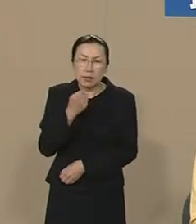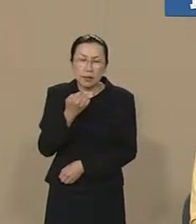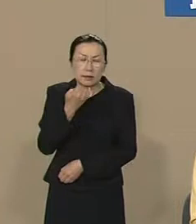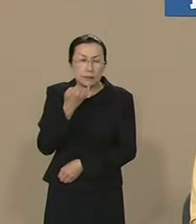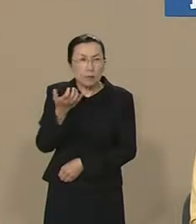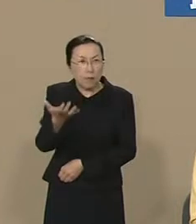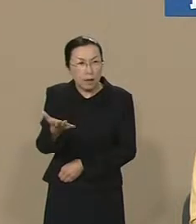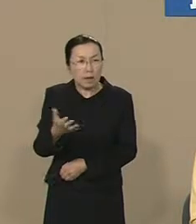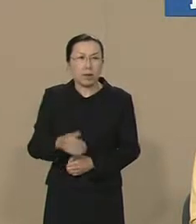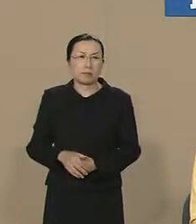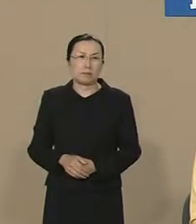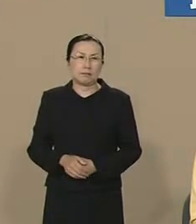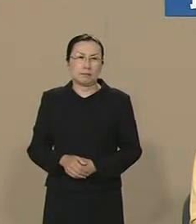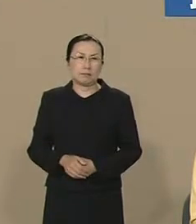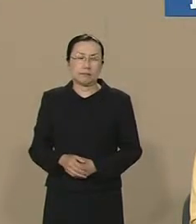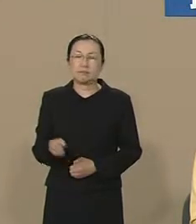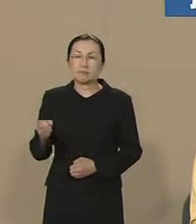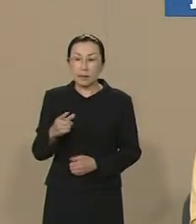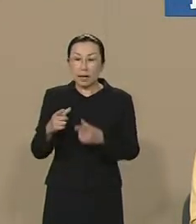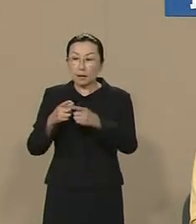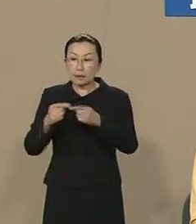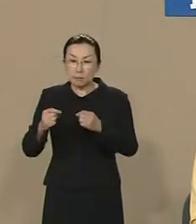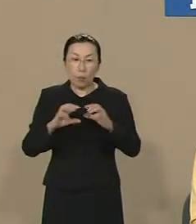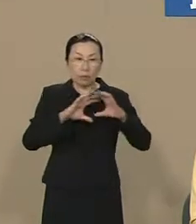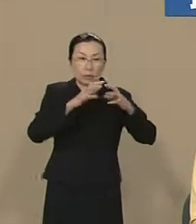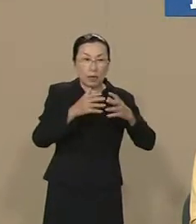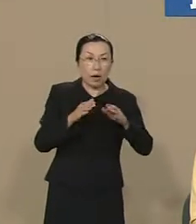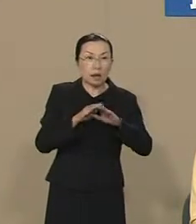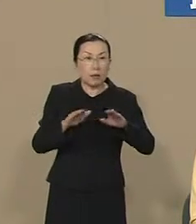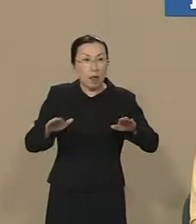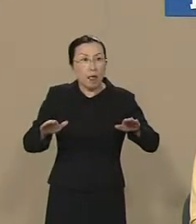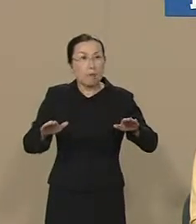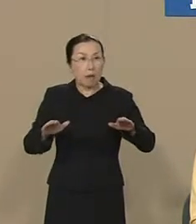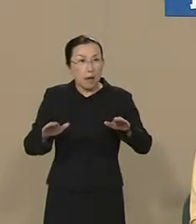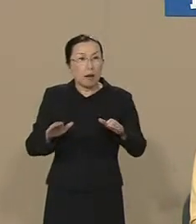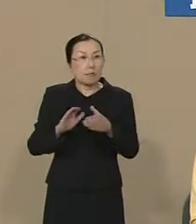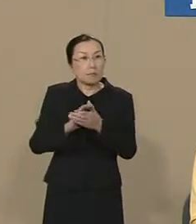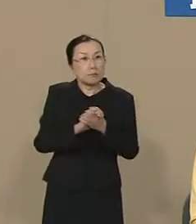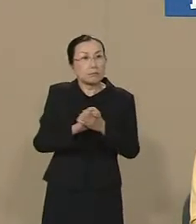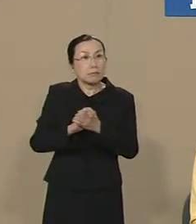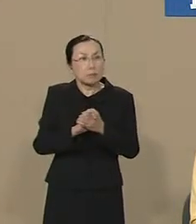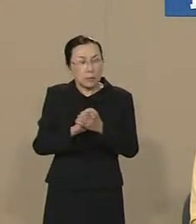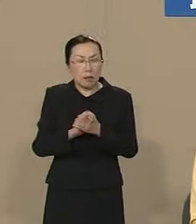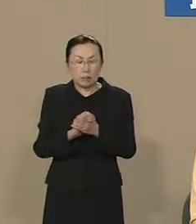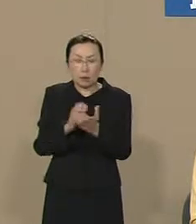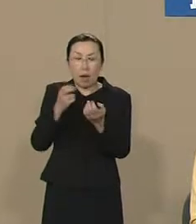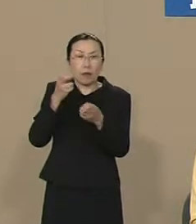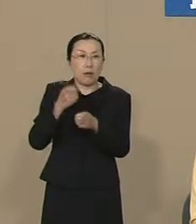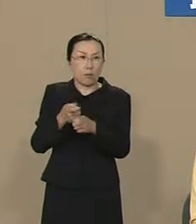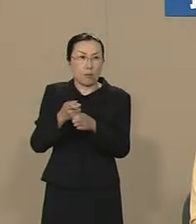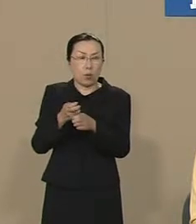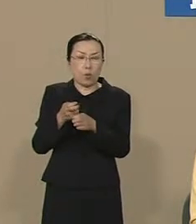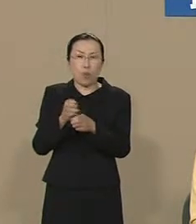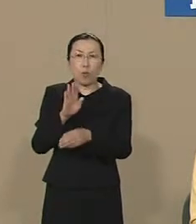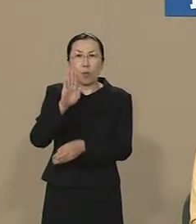また､日本と世界の平和に 貢献してきた､日本国憲法は､ どうなるのでしょうか｡